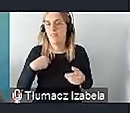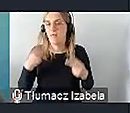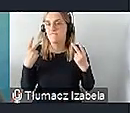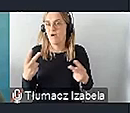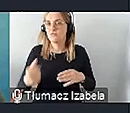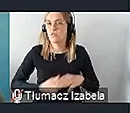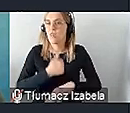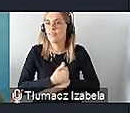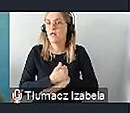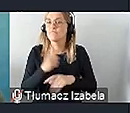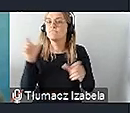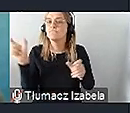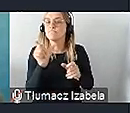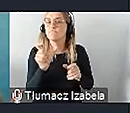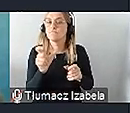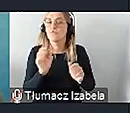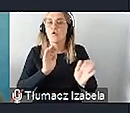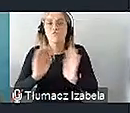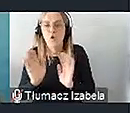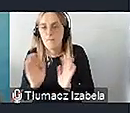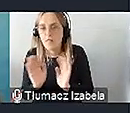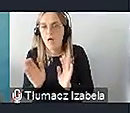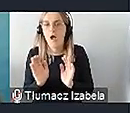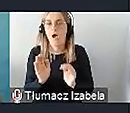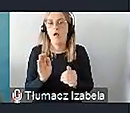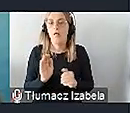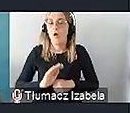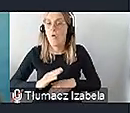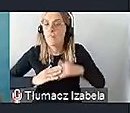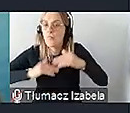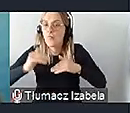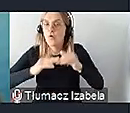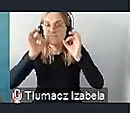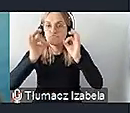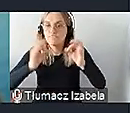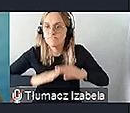Może jest to kwestia troski o innych albo budowania odpowiedniego środowiska do rozwoju.